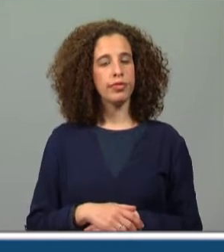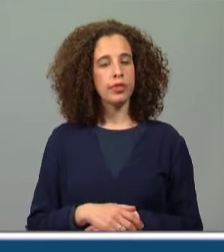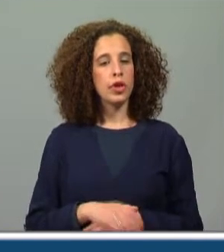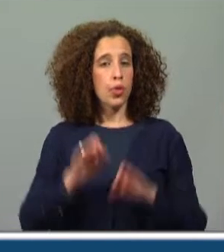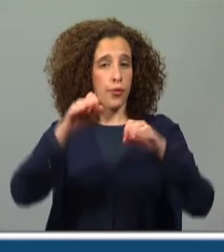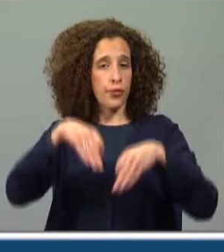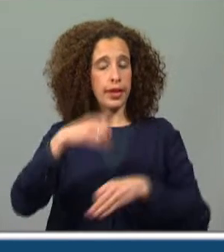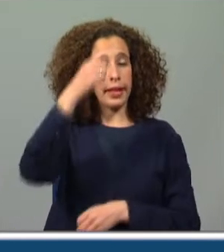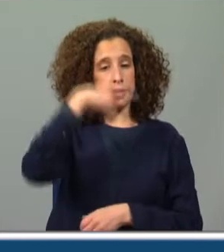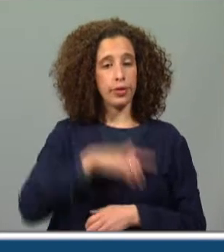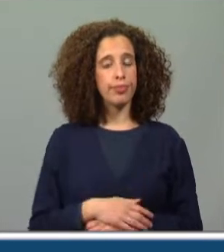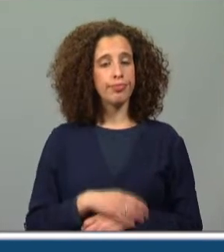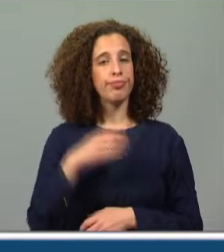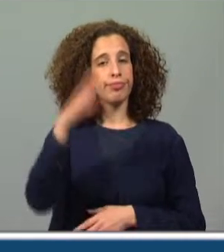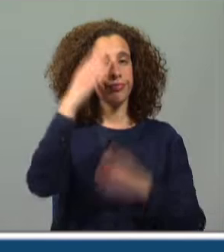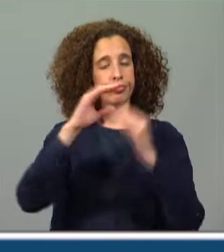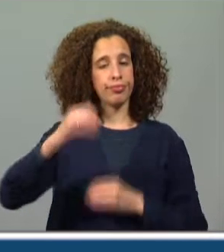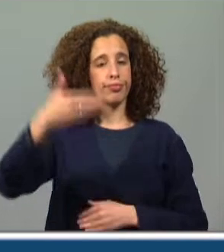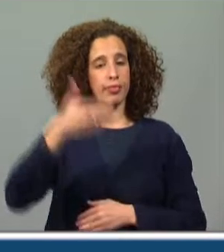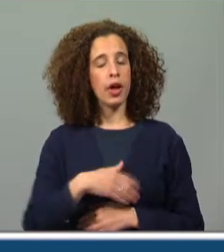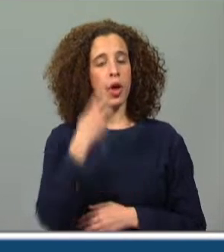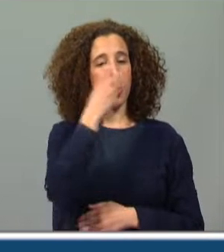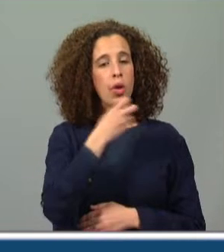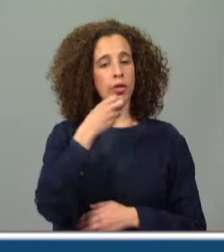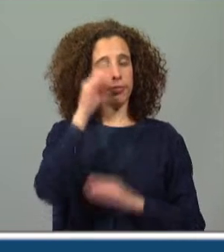as aprendizagens essenciais serão dos domínios da oralidade da educação 重要的經驗教訓將來自教育中的口語領域